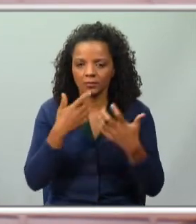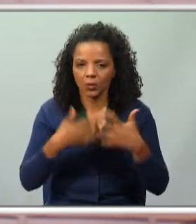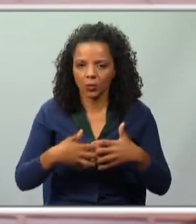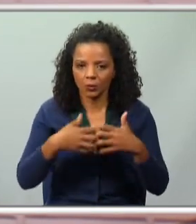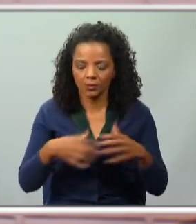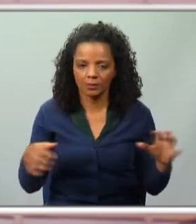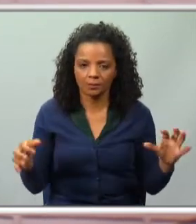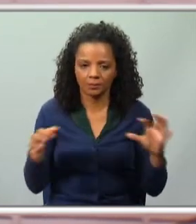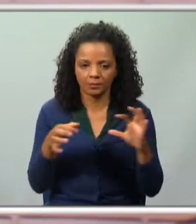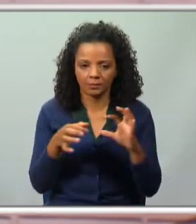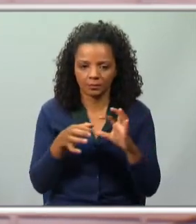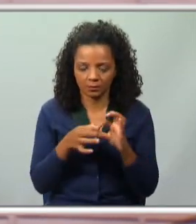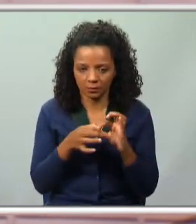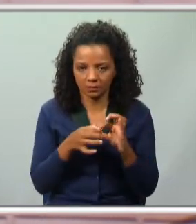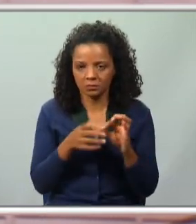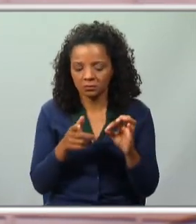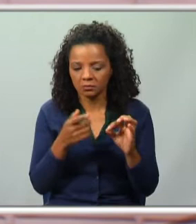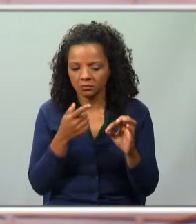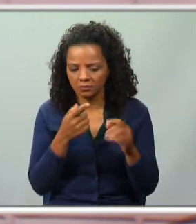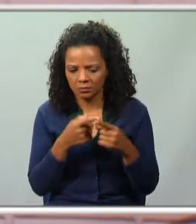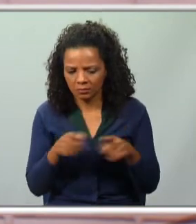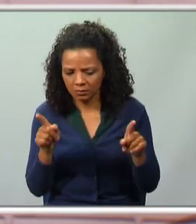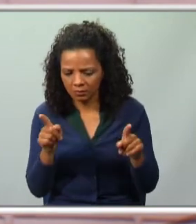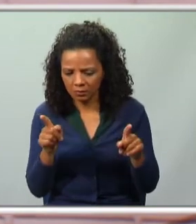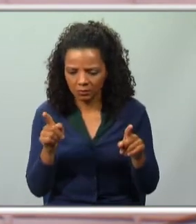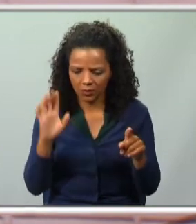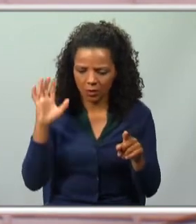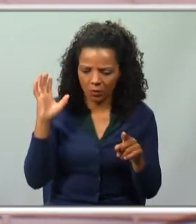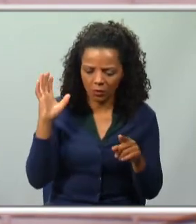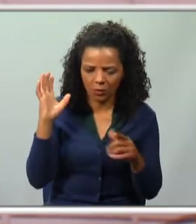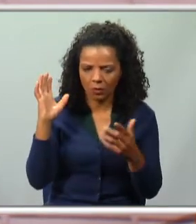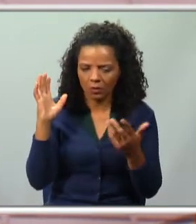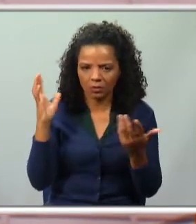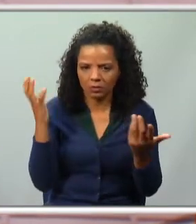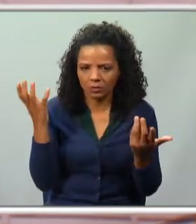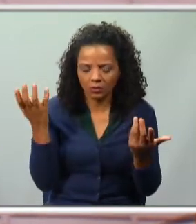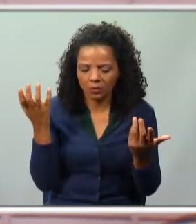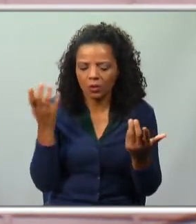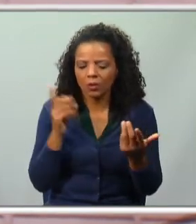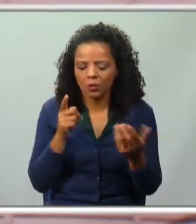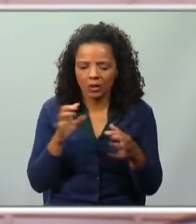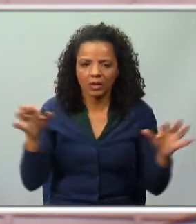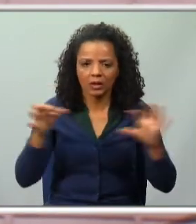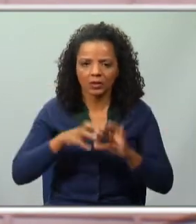relativamente a saber distinguir quando é que tipo de relação está em cada uma 在知道如何區分何時分別是怎樣的關係